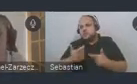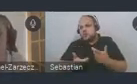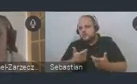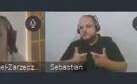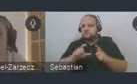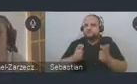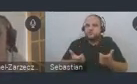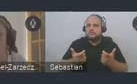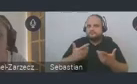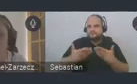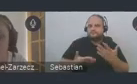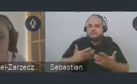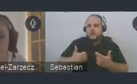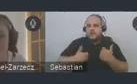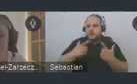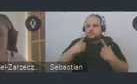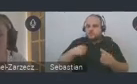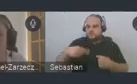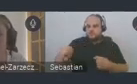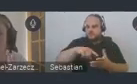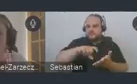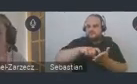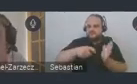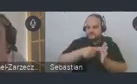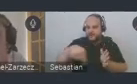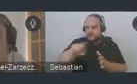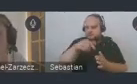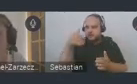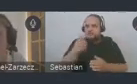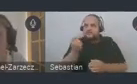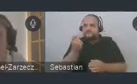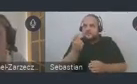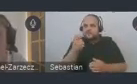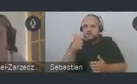Żeby te osoby, które są na sali, każda z nich mogła zabrać głos.